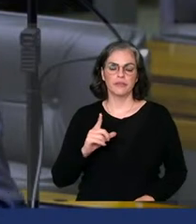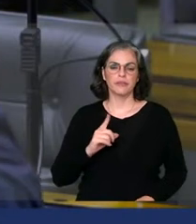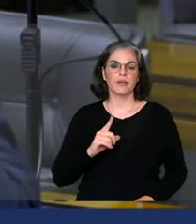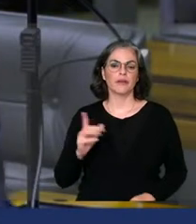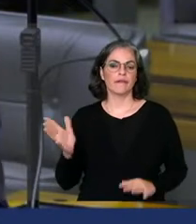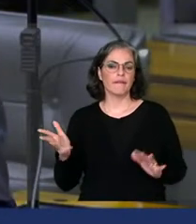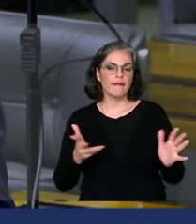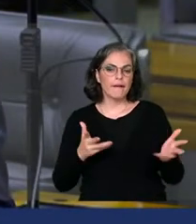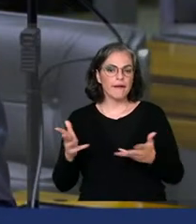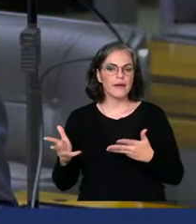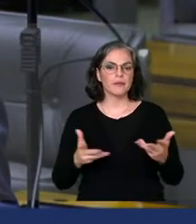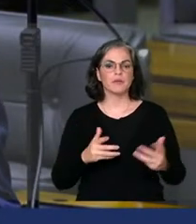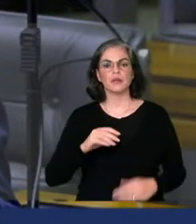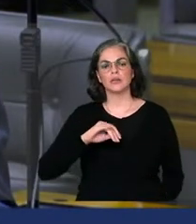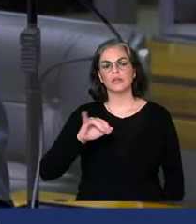FELICIDADE DE CONTAR COM TODO TALENTO DO DEPUTADO JOSÉ